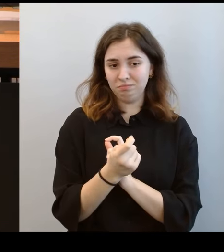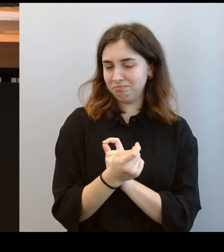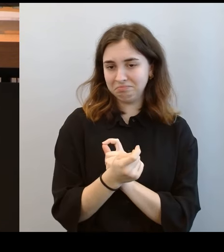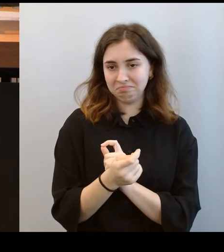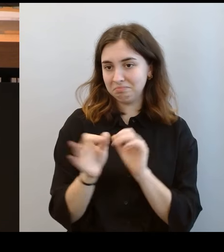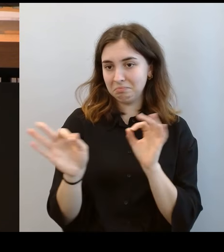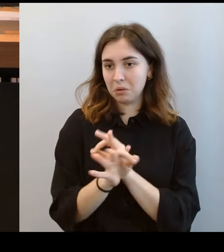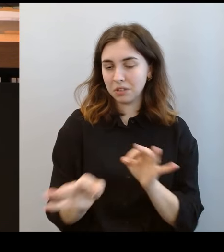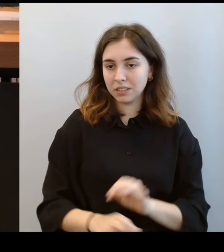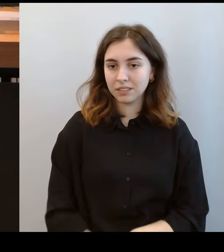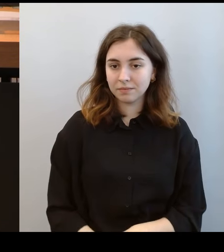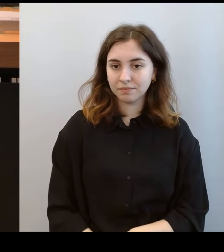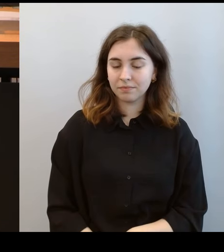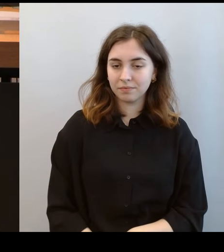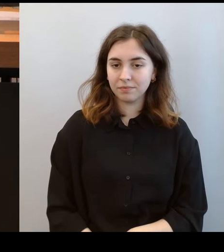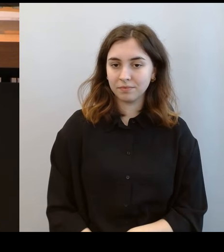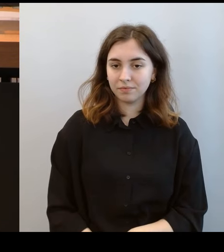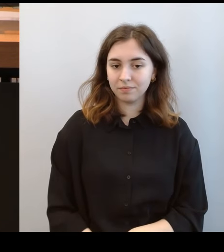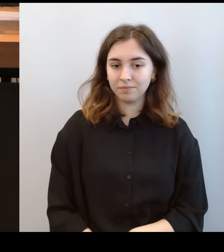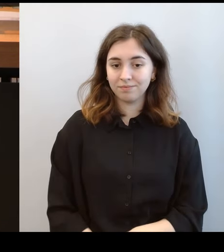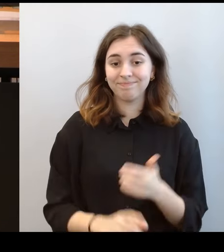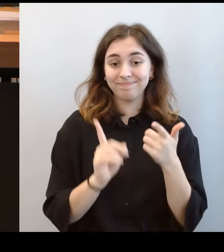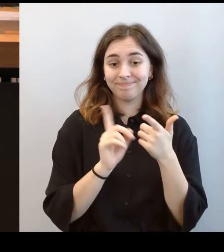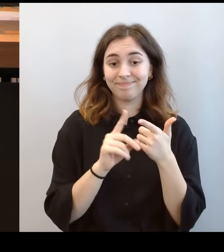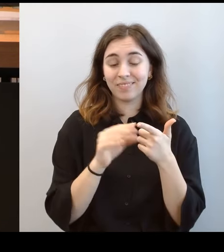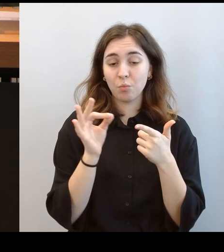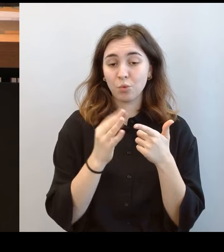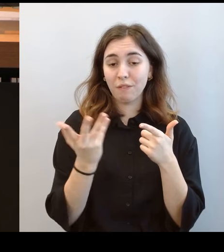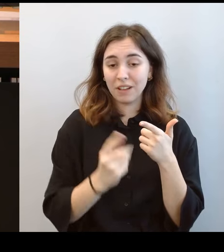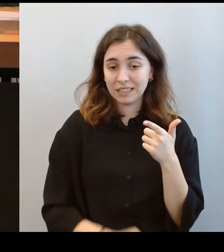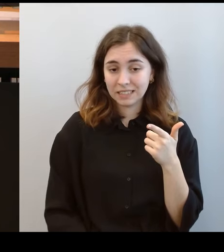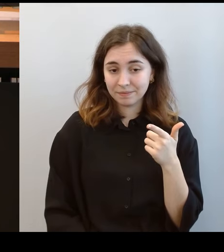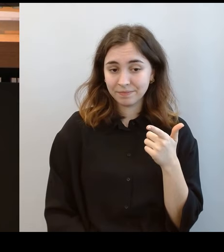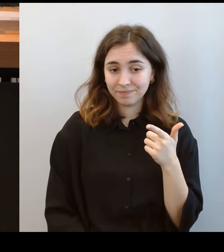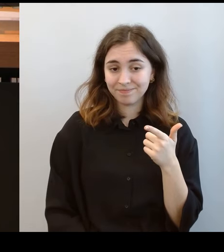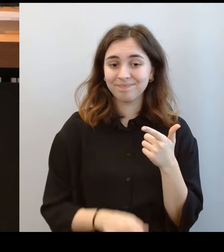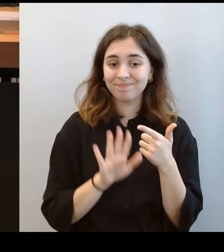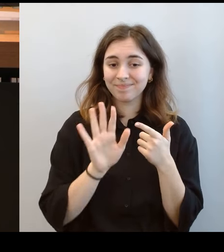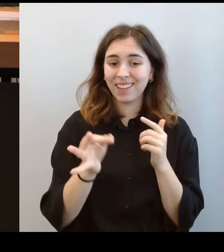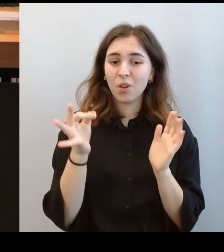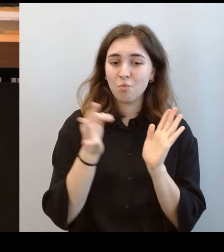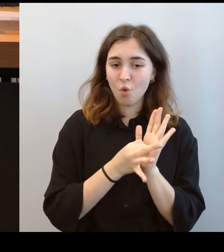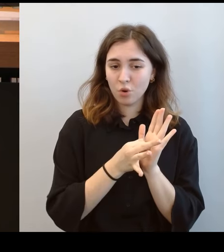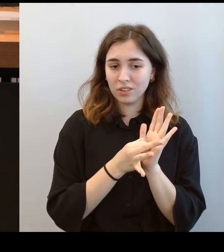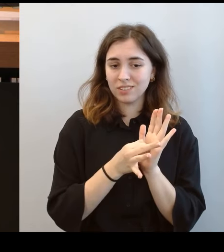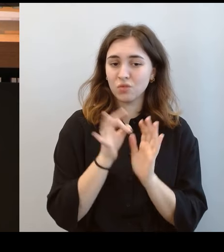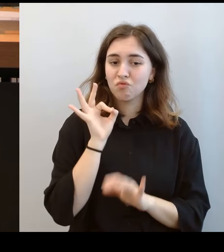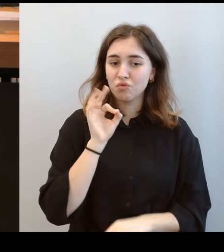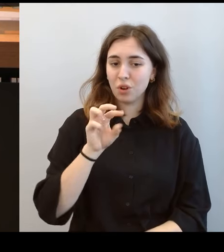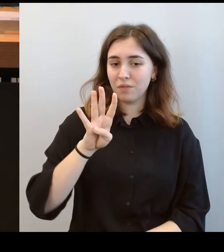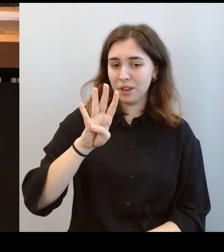Zweitens: Der Ansatzpunkt für den WBS ist einkommensabhängig.